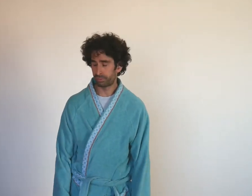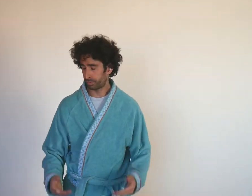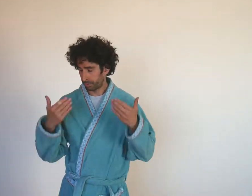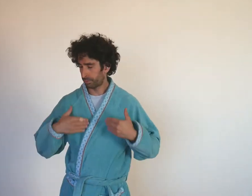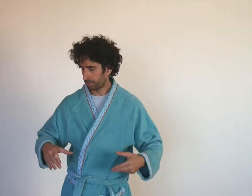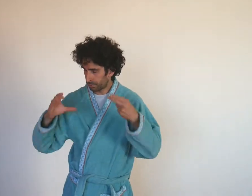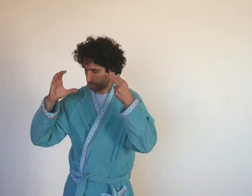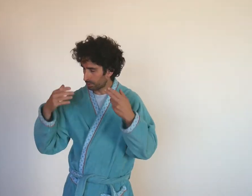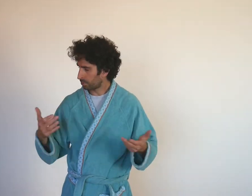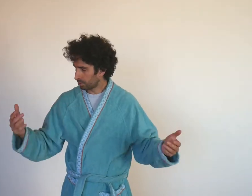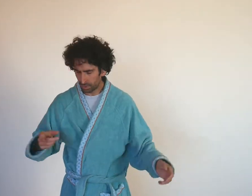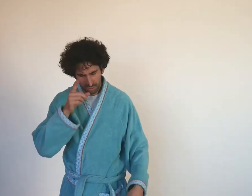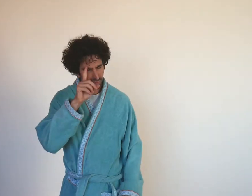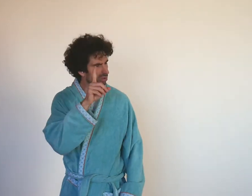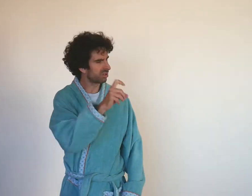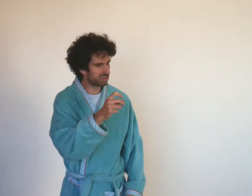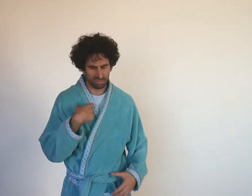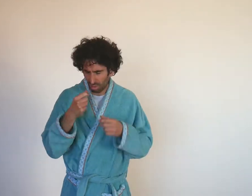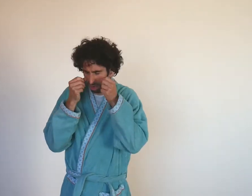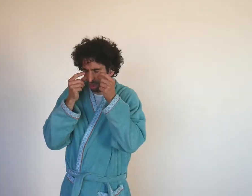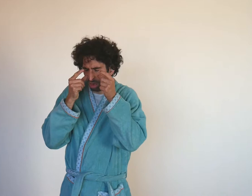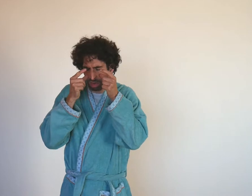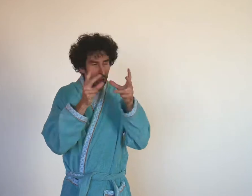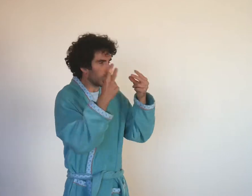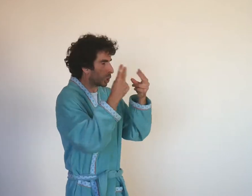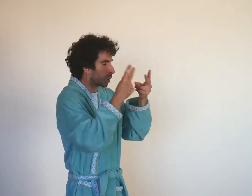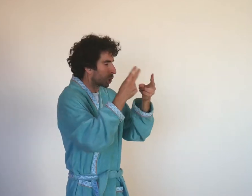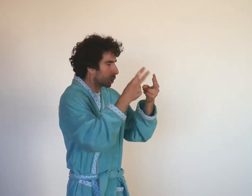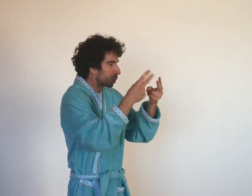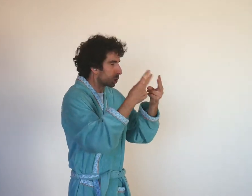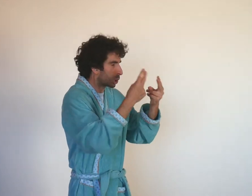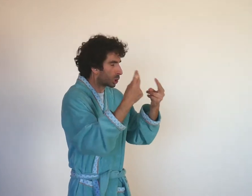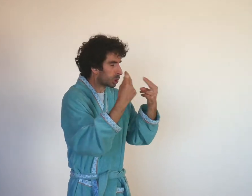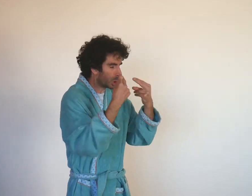Quel con je suis. Pourquoi cette question ? Je me réveille à peine et déjà plein d'explications !